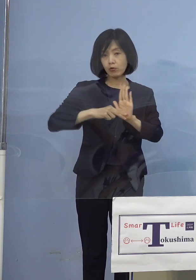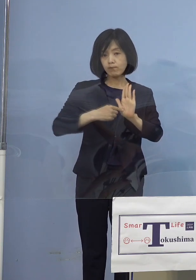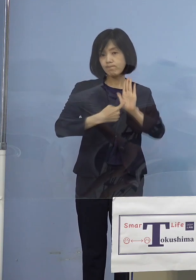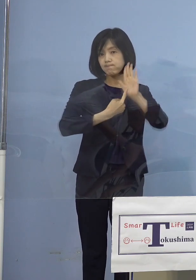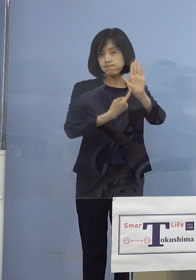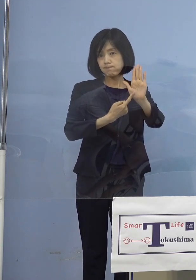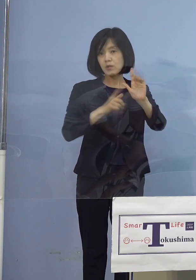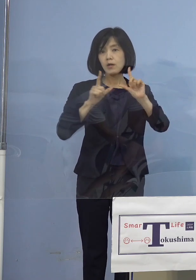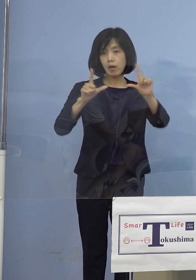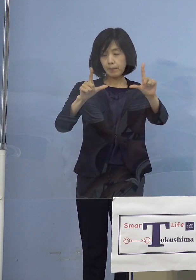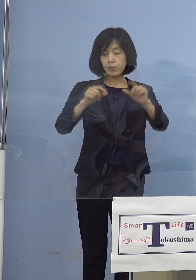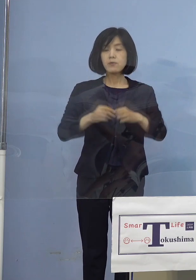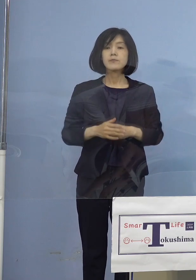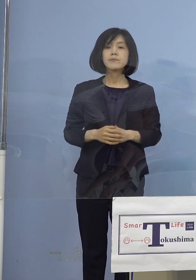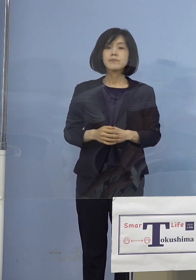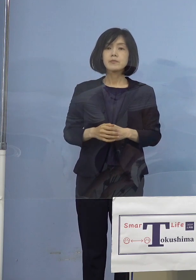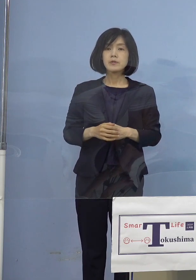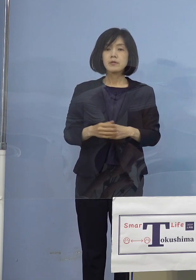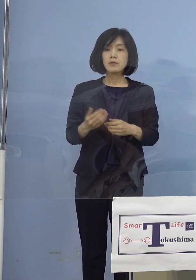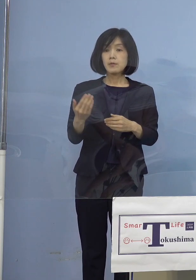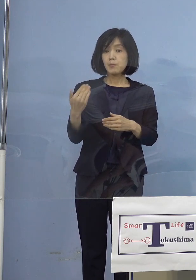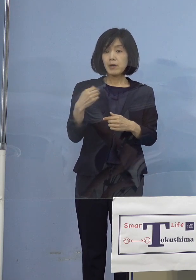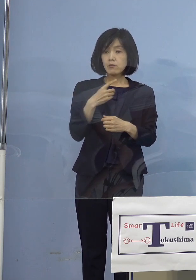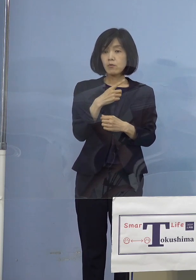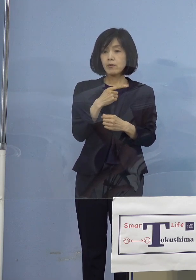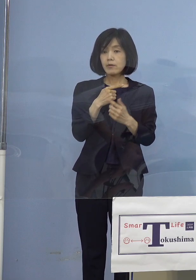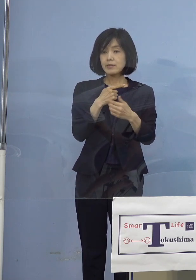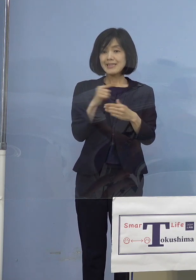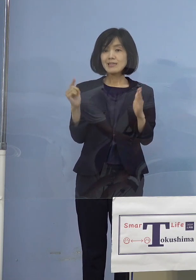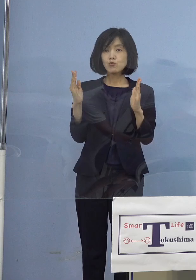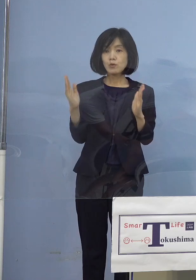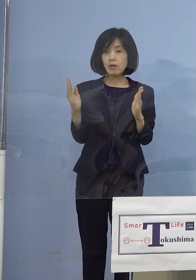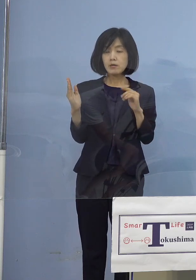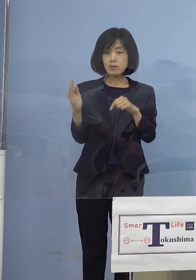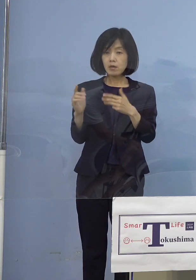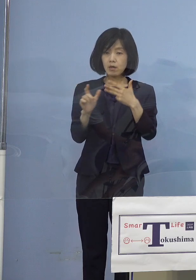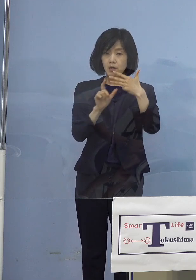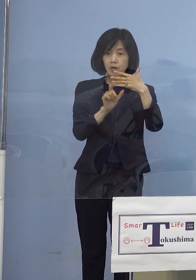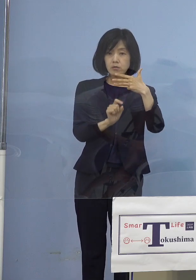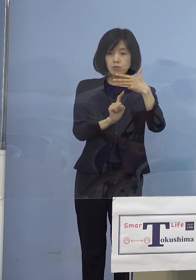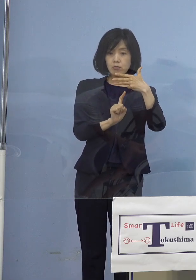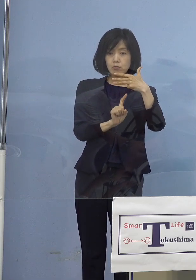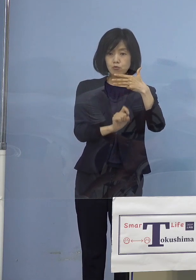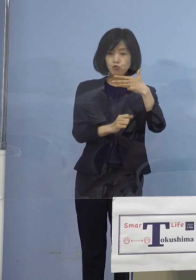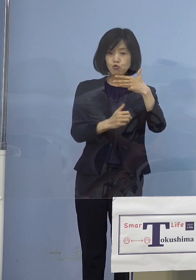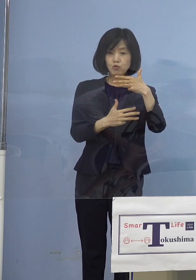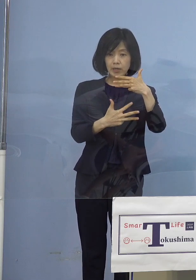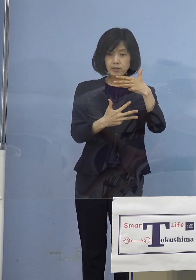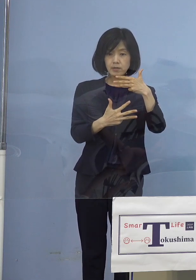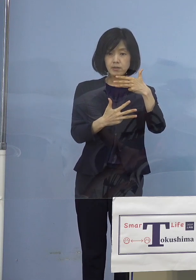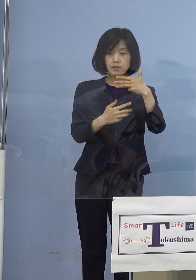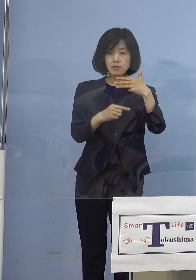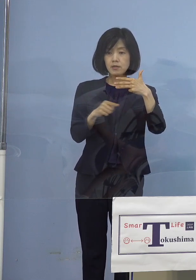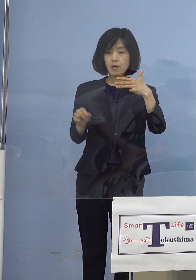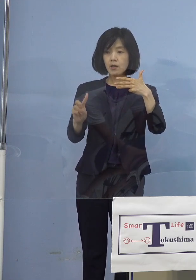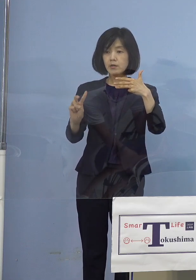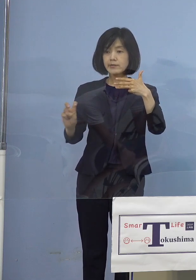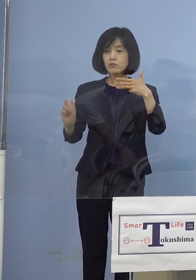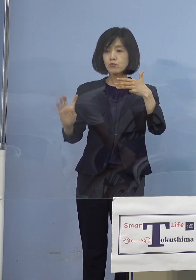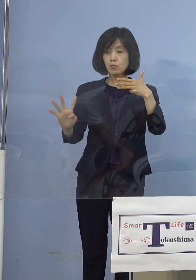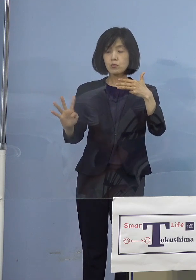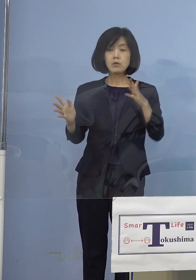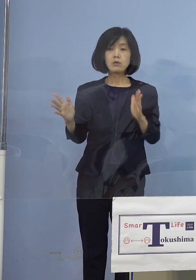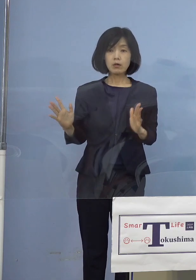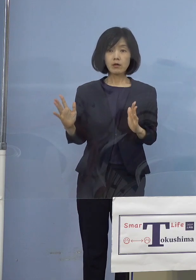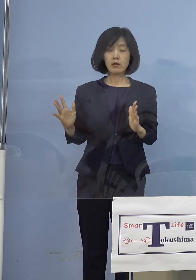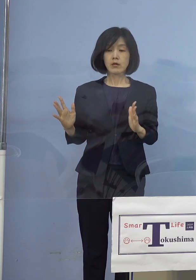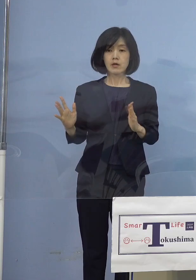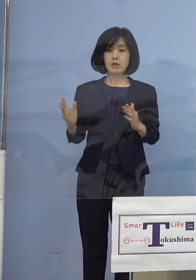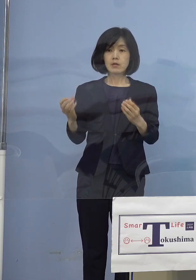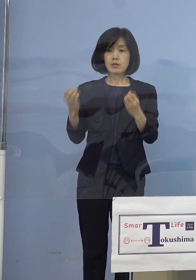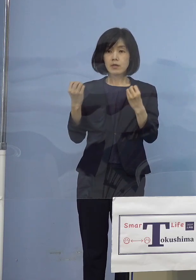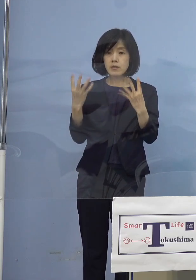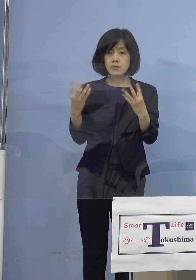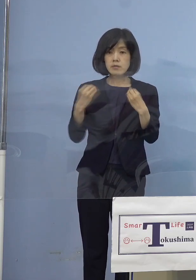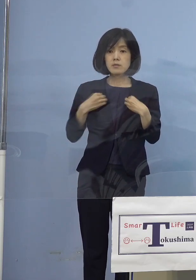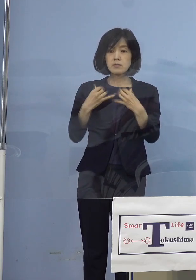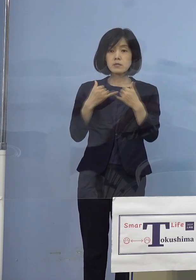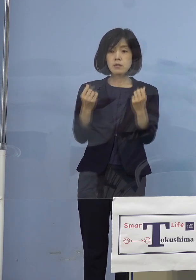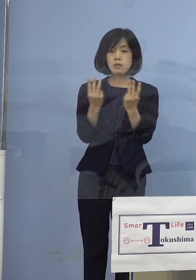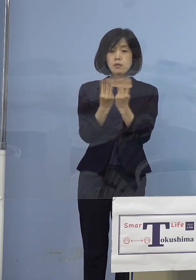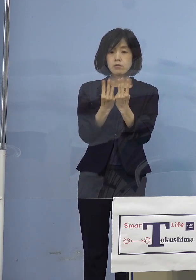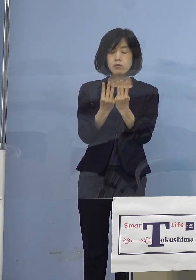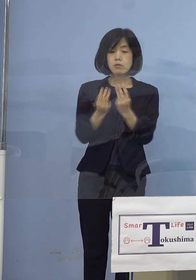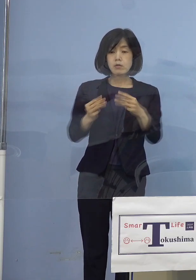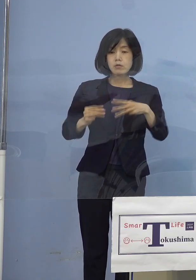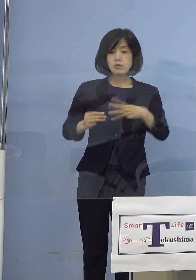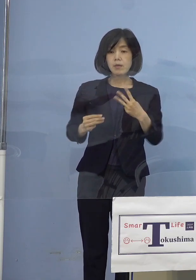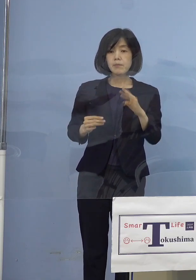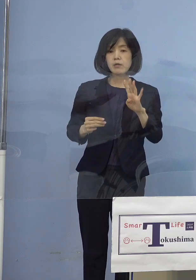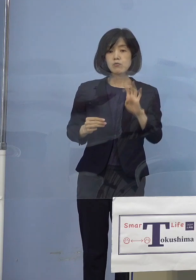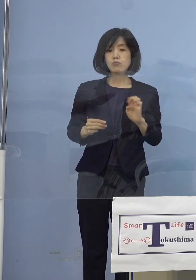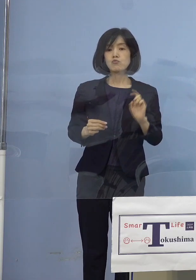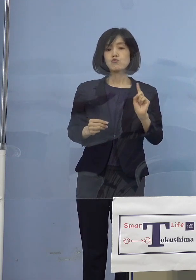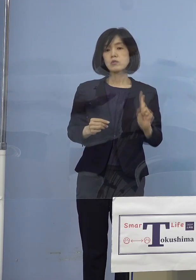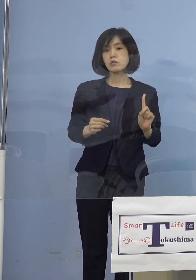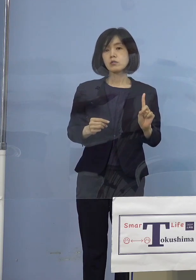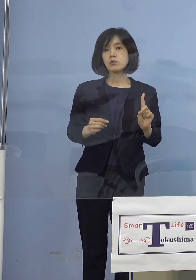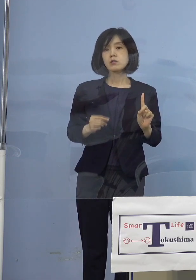まず1番目、直近1週間これは8月18日 から（8月）24日まで 新規感染者数341名となります